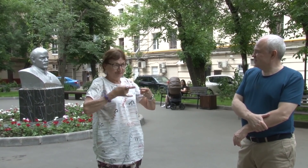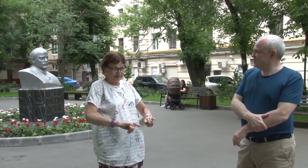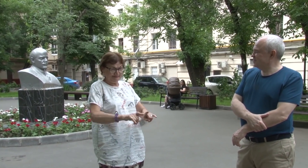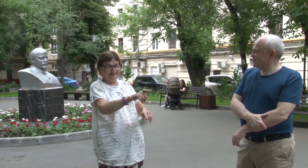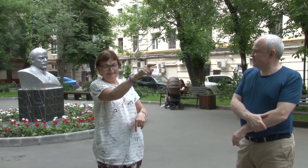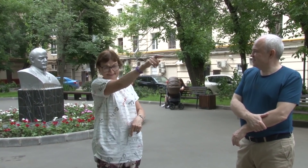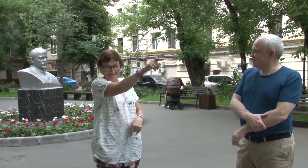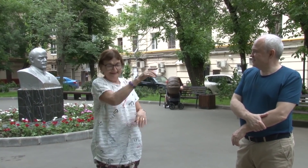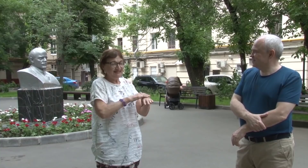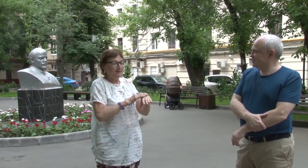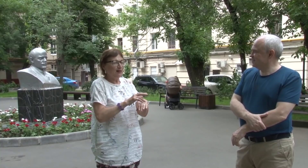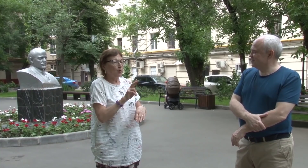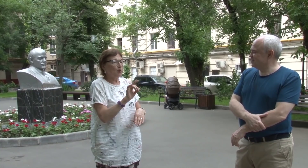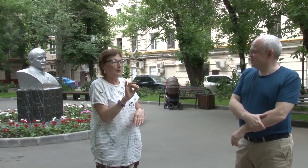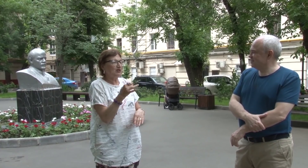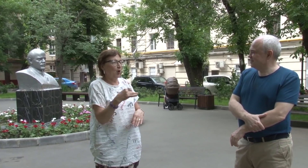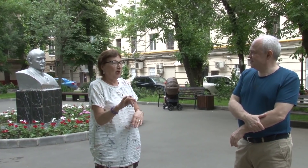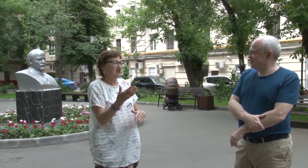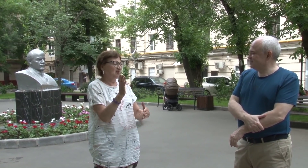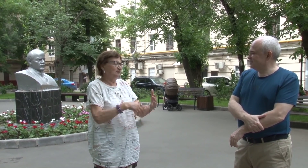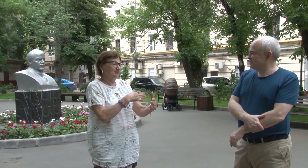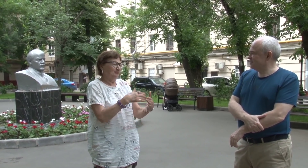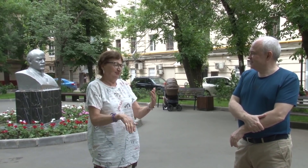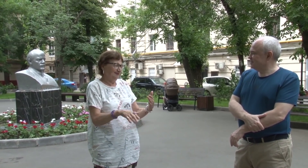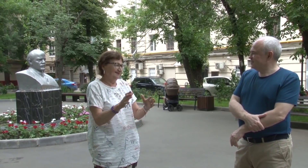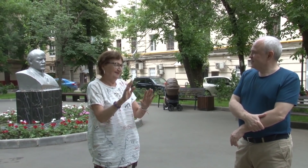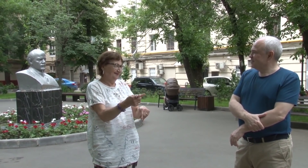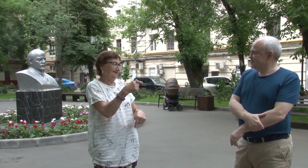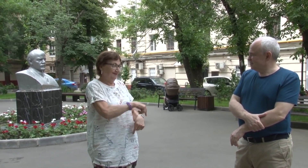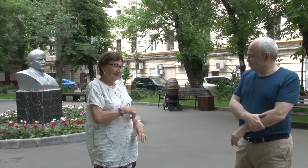в роддоме имени Н.К. Крупской, сейчас его нет.